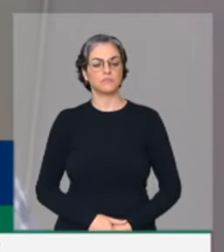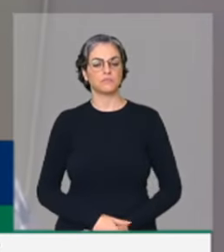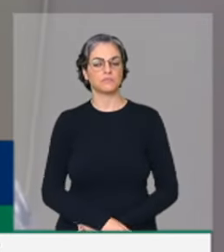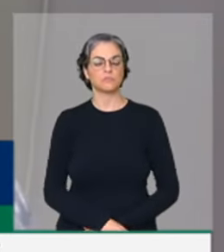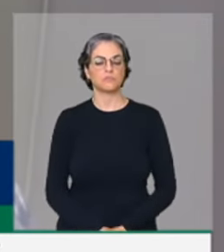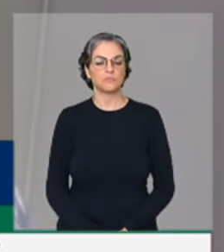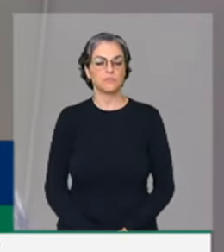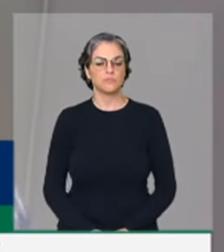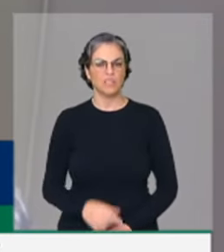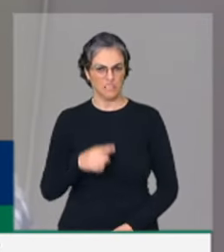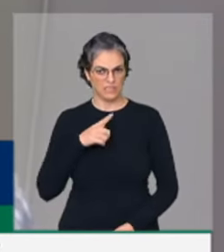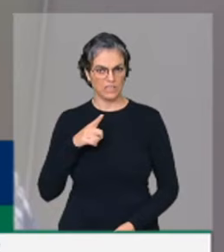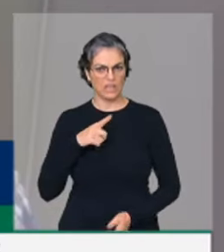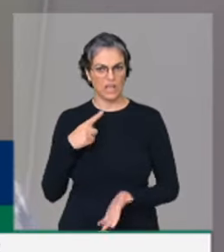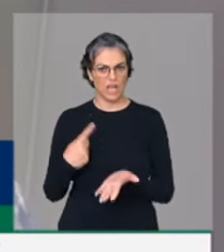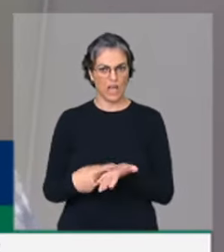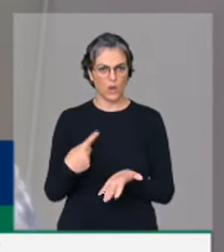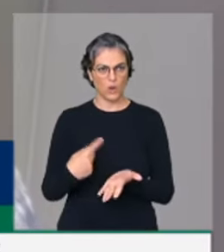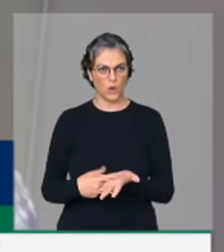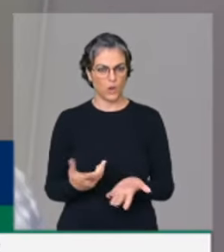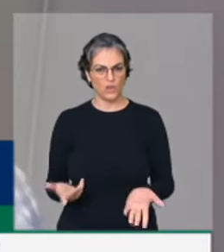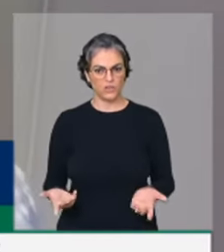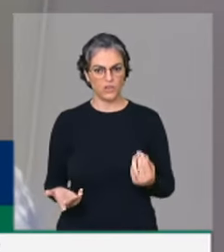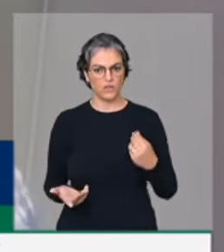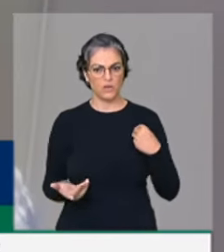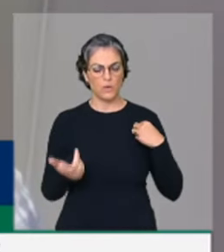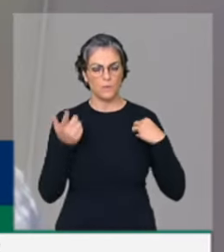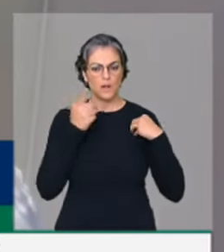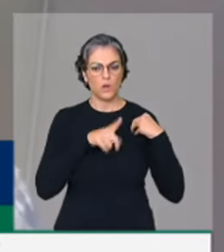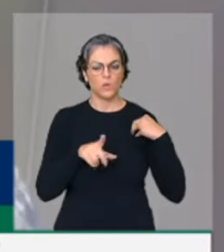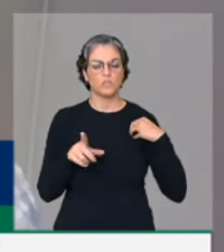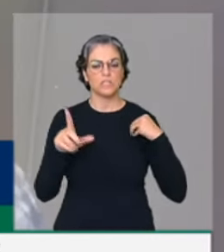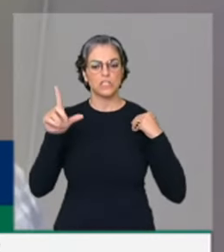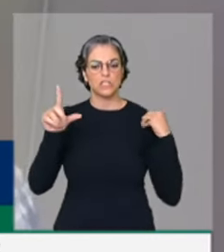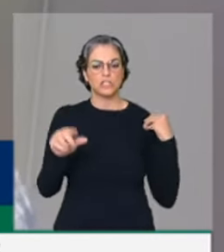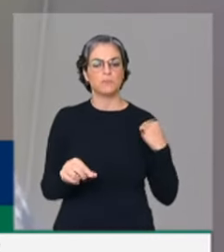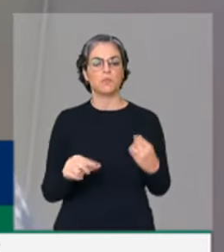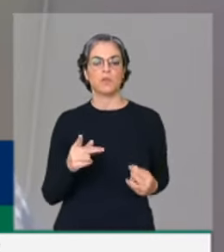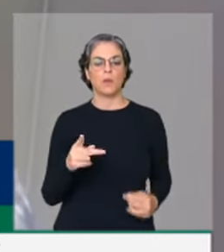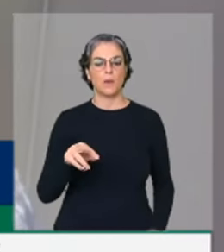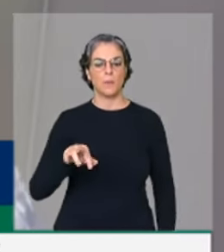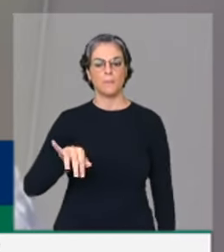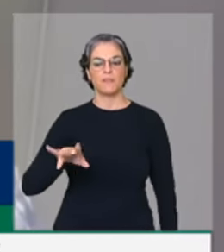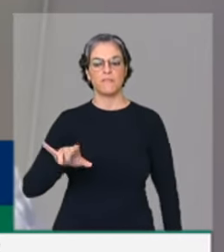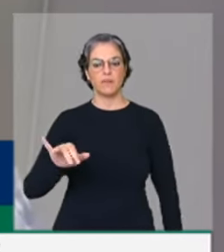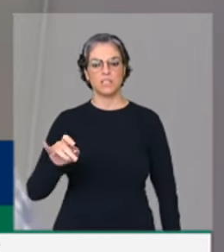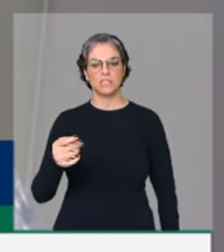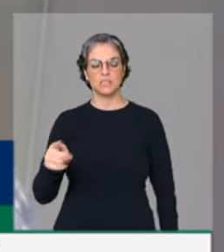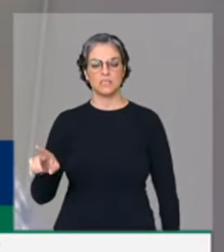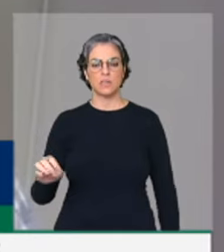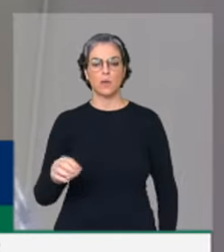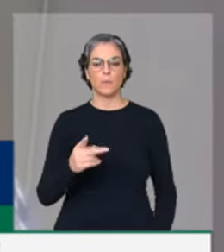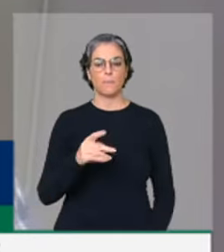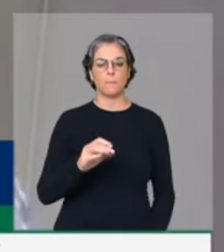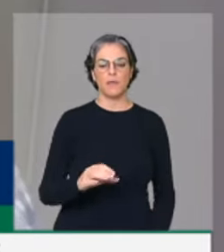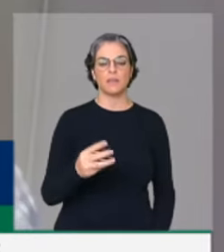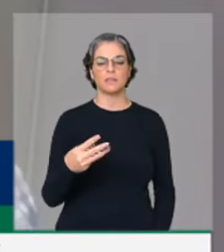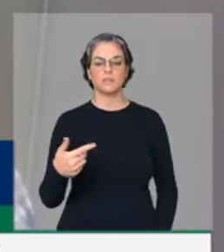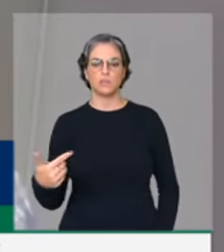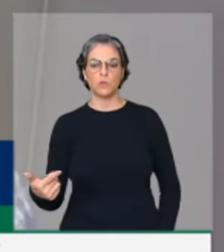TAR RIAS QUE ESTÁ AÍ NA CÂ MARA? A PEC 32.... A PRIVATIZAÇÃO DOS CORREIOS. A PAUTA NA COMISSÃO DE CONSTITUIÇÃO E JUSTIÇA QUE